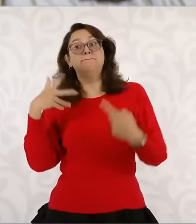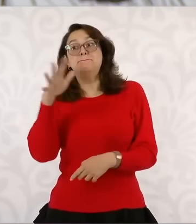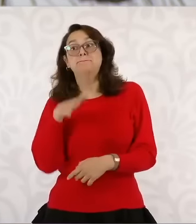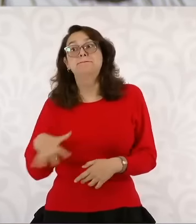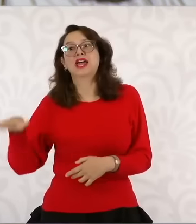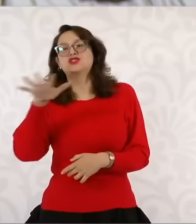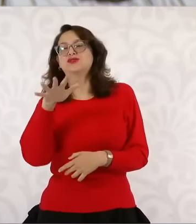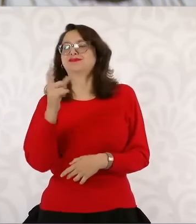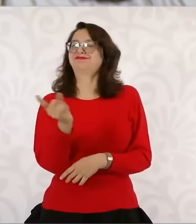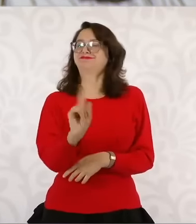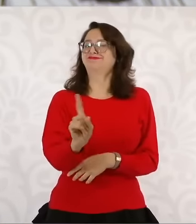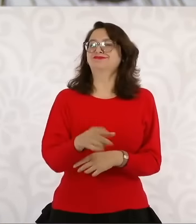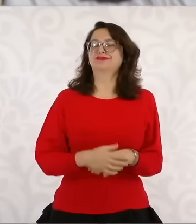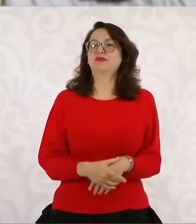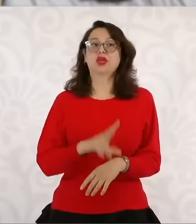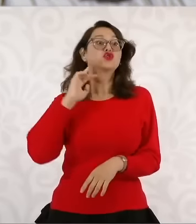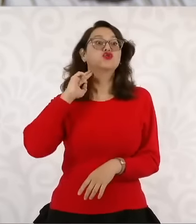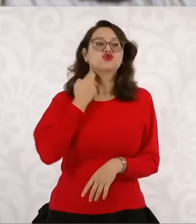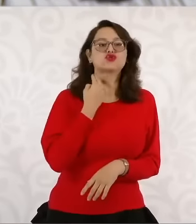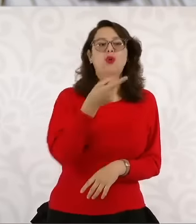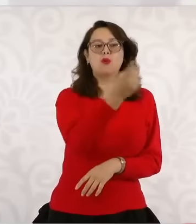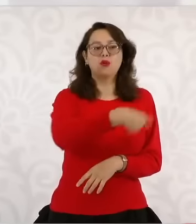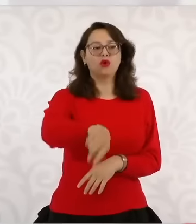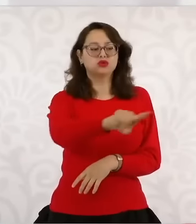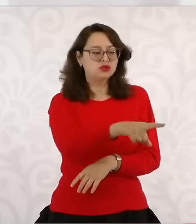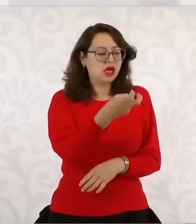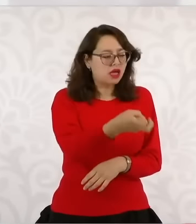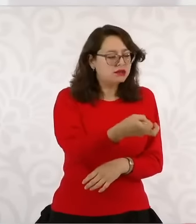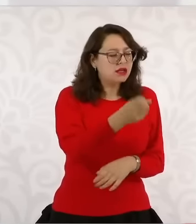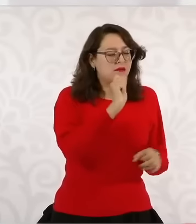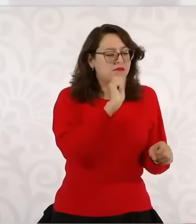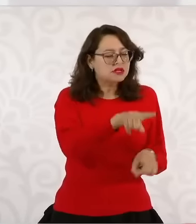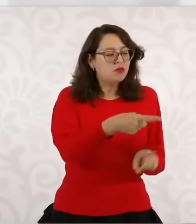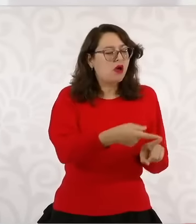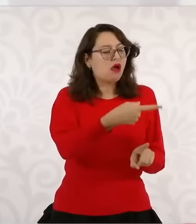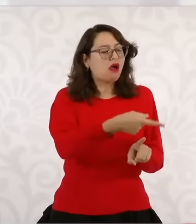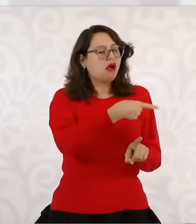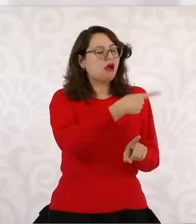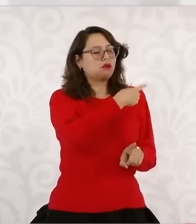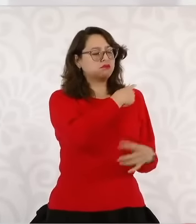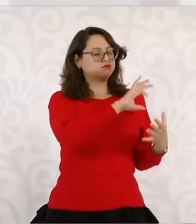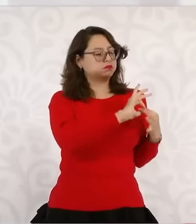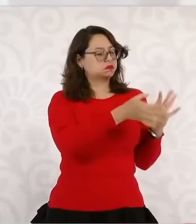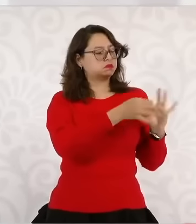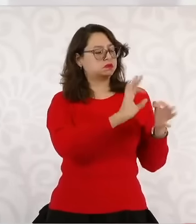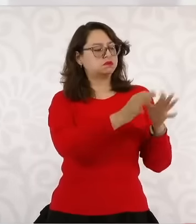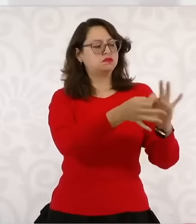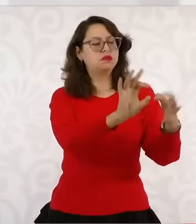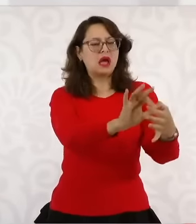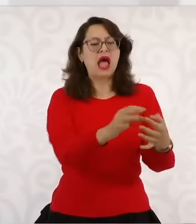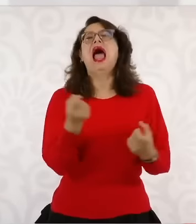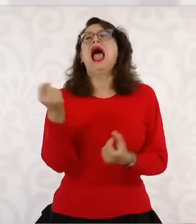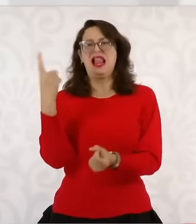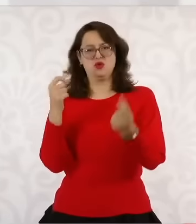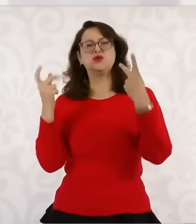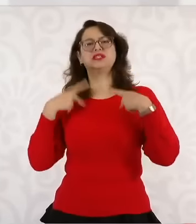y sí hay una parte eh de ello, pero resulta que es bastante menor. Y lo que hacen con esto es,